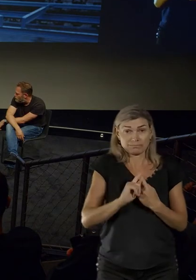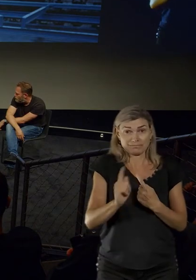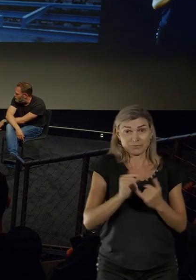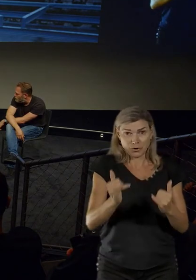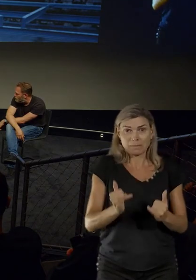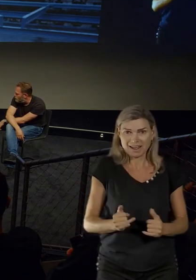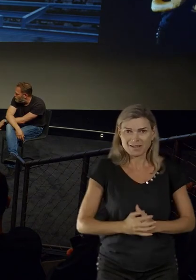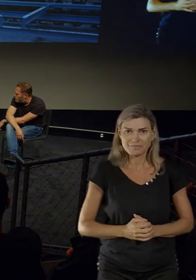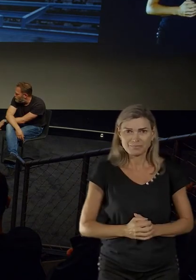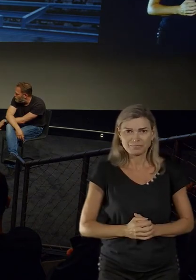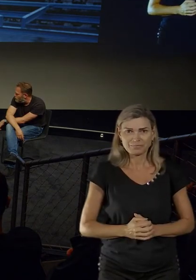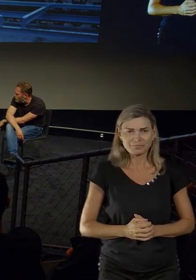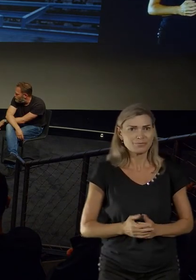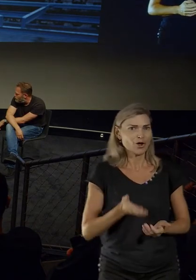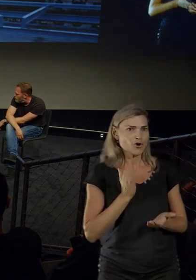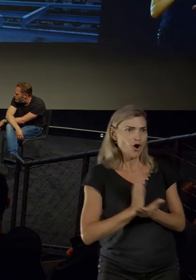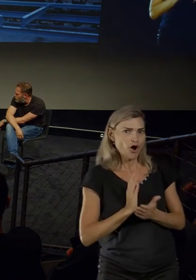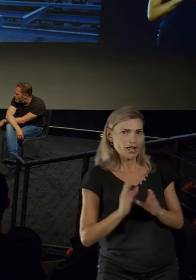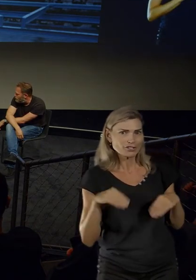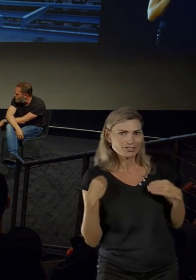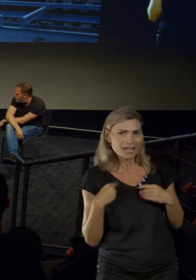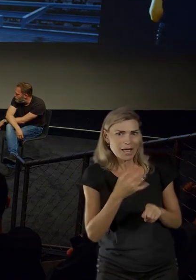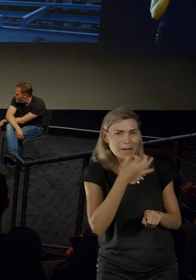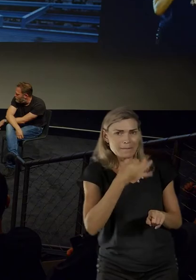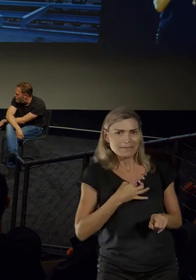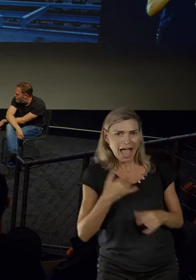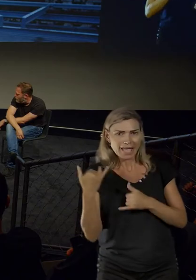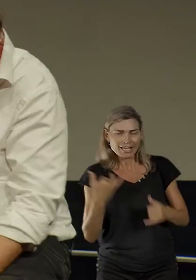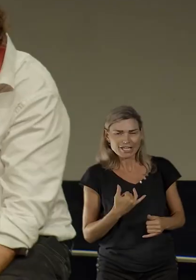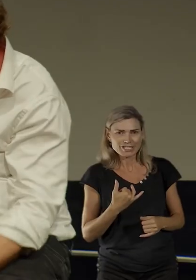Konečně nás to tady začalo! Jirka měl ty otázky takové slabé.